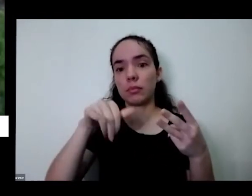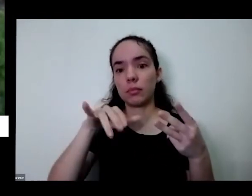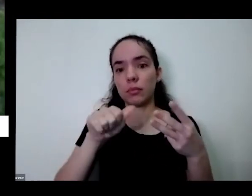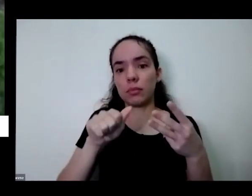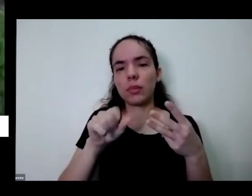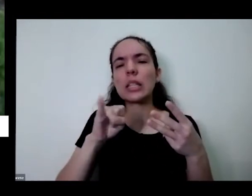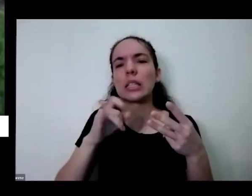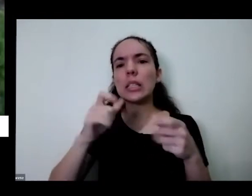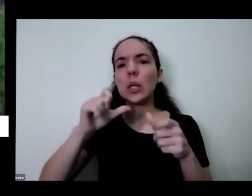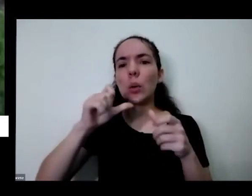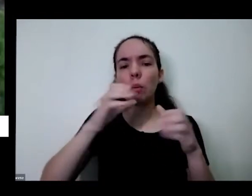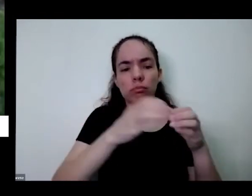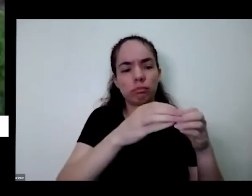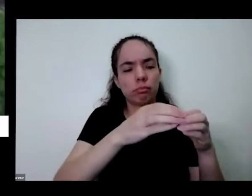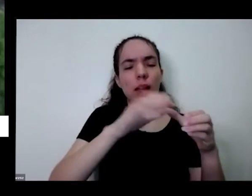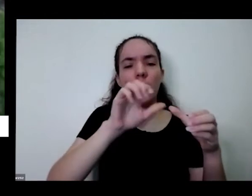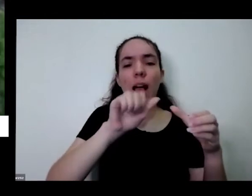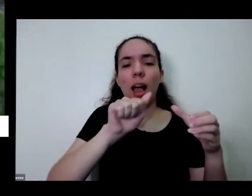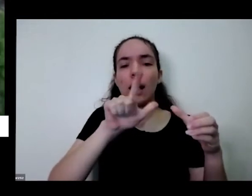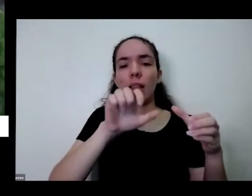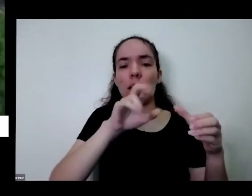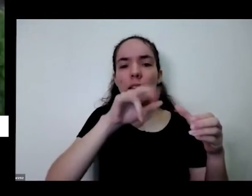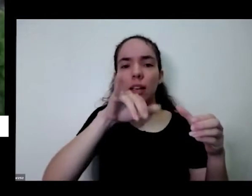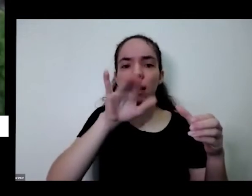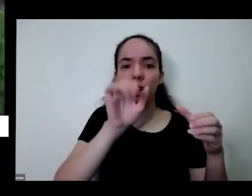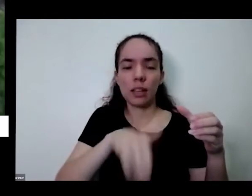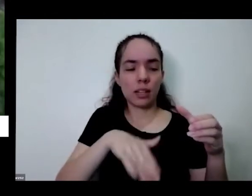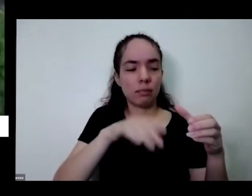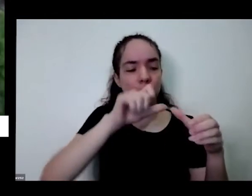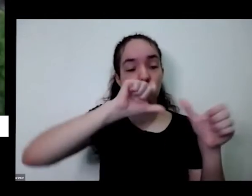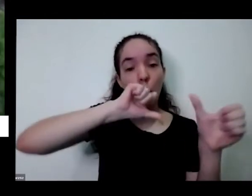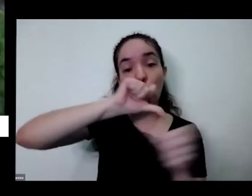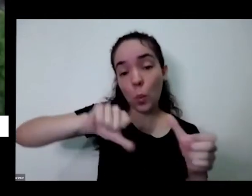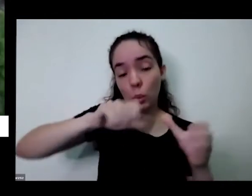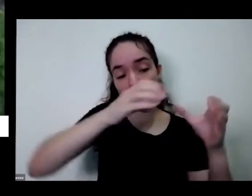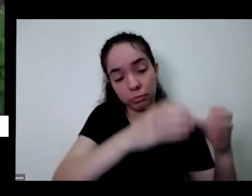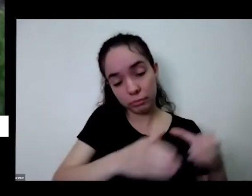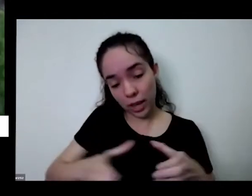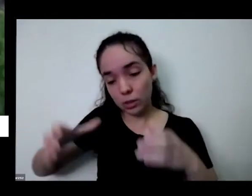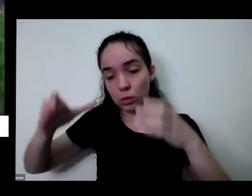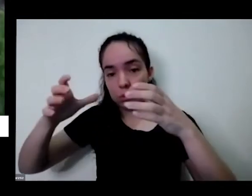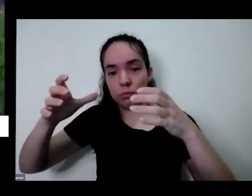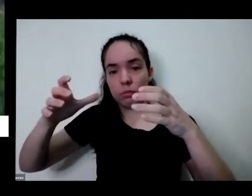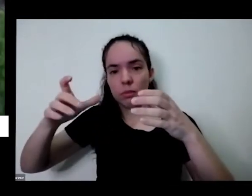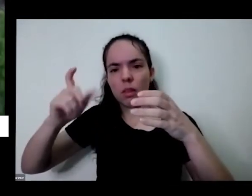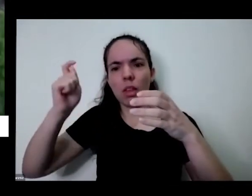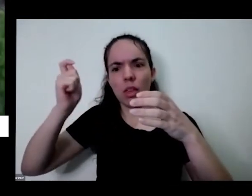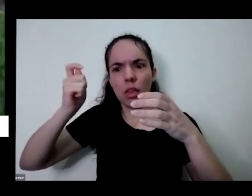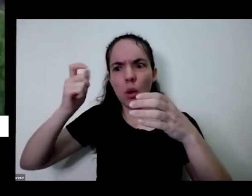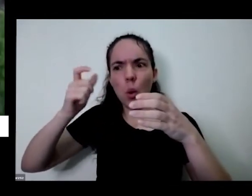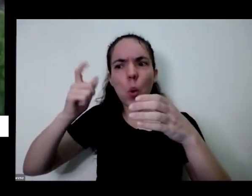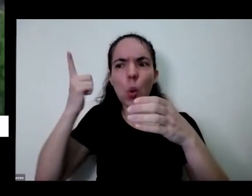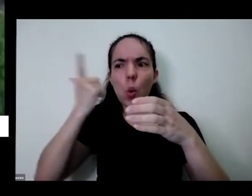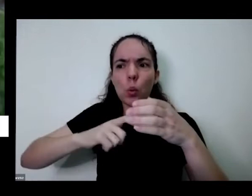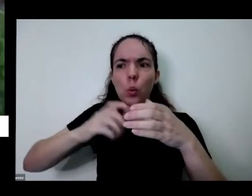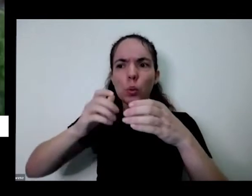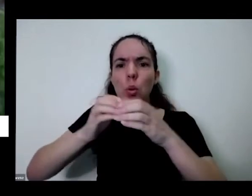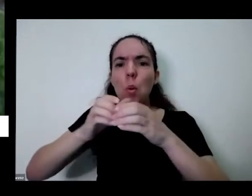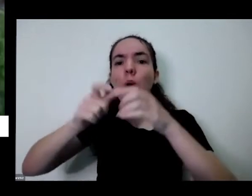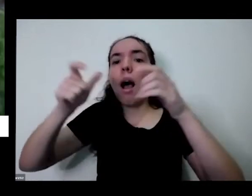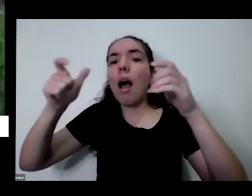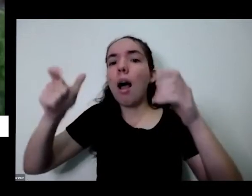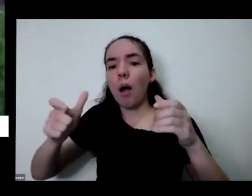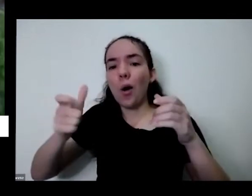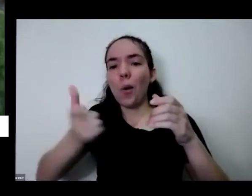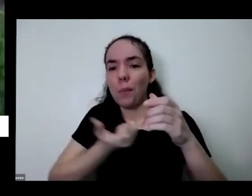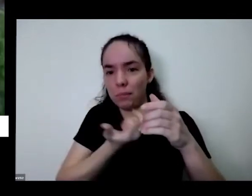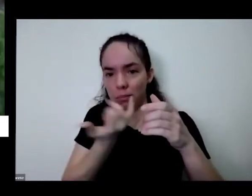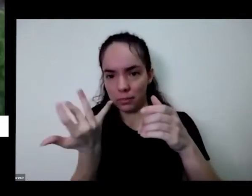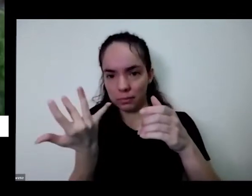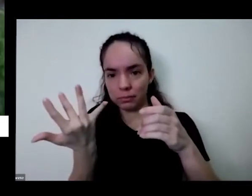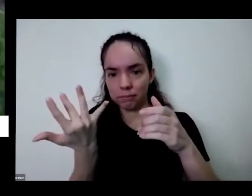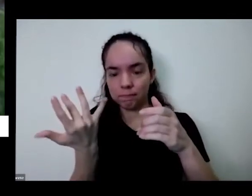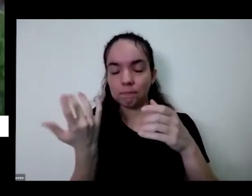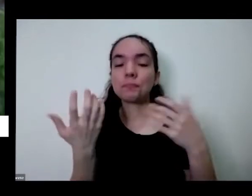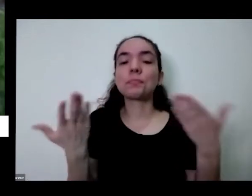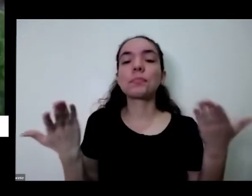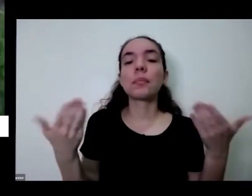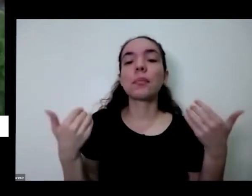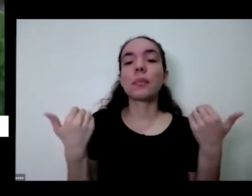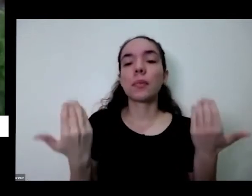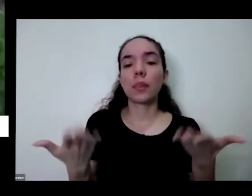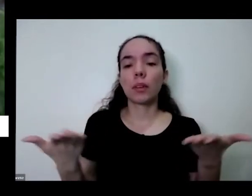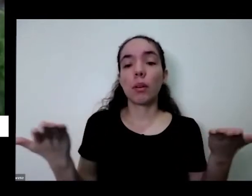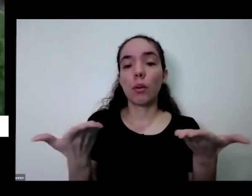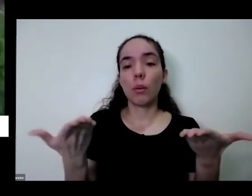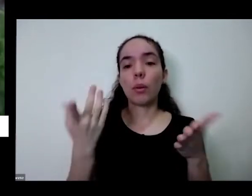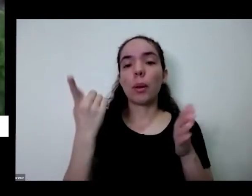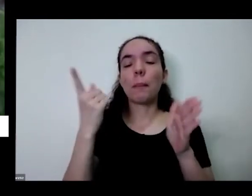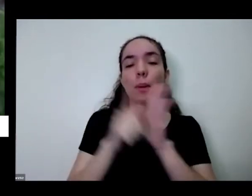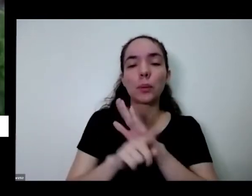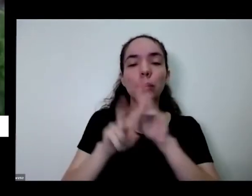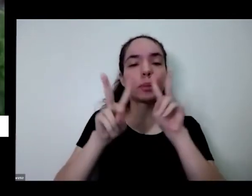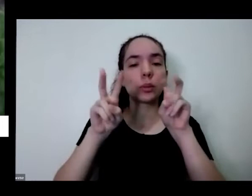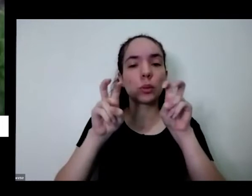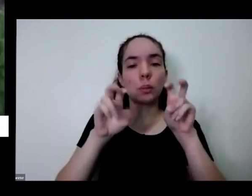a quantidade G1 Bom vamos lá começando então pela pergunta da Cebolinha eu já tá ficando